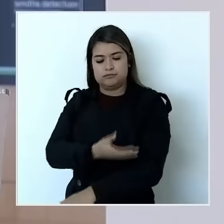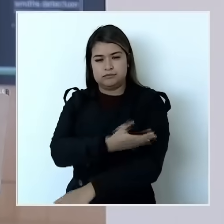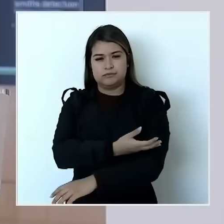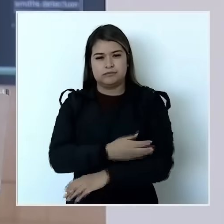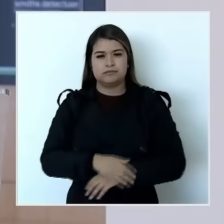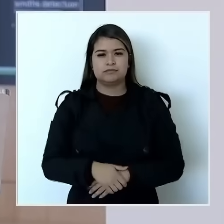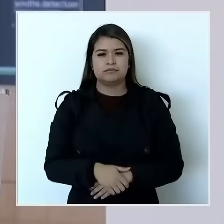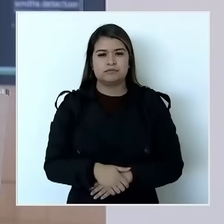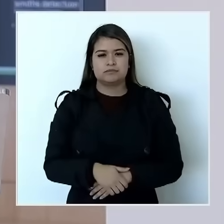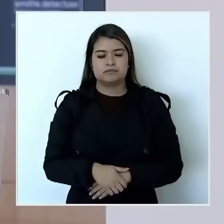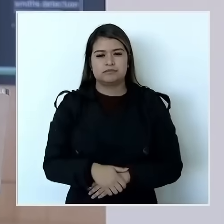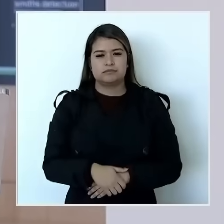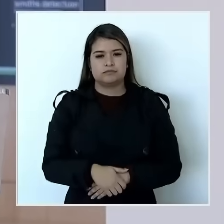representantes de los medios de comunicación,